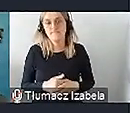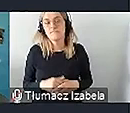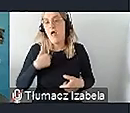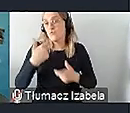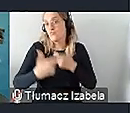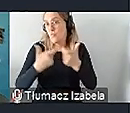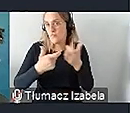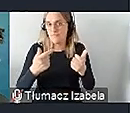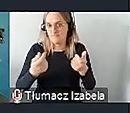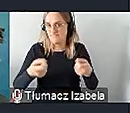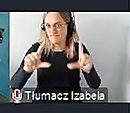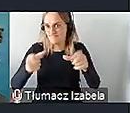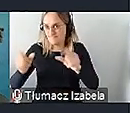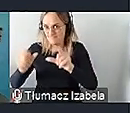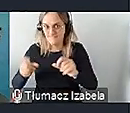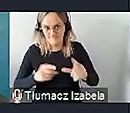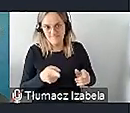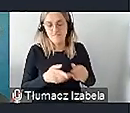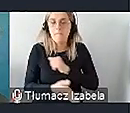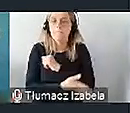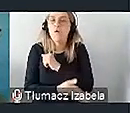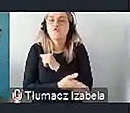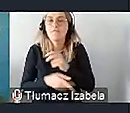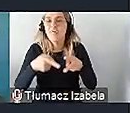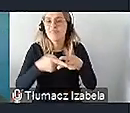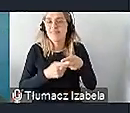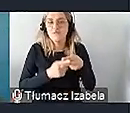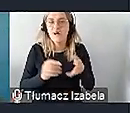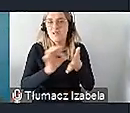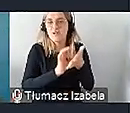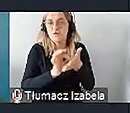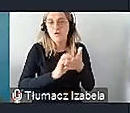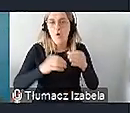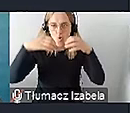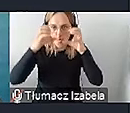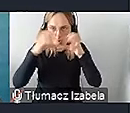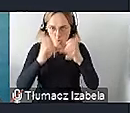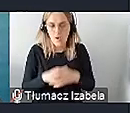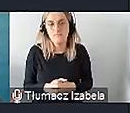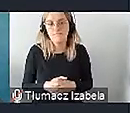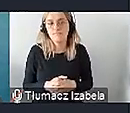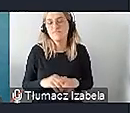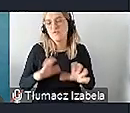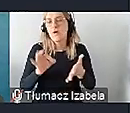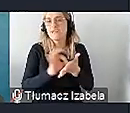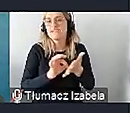w takim prostym narzędziu: Rysunki Google do rysowania cyfrowego.